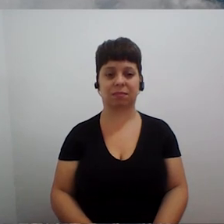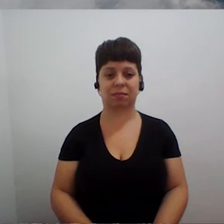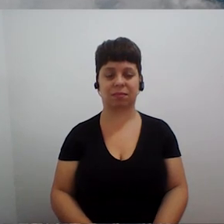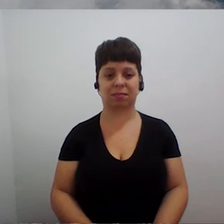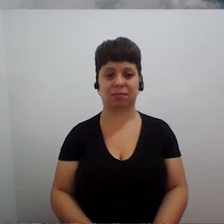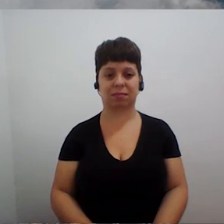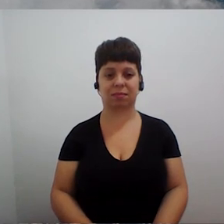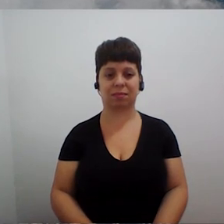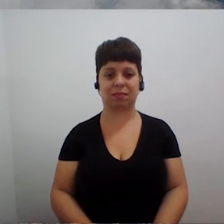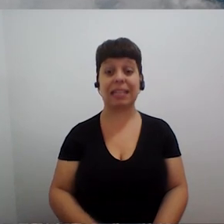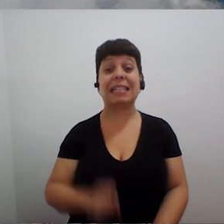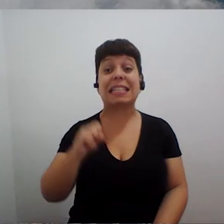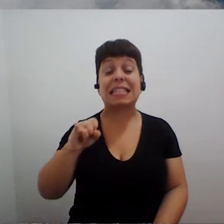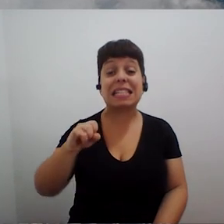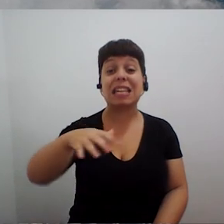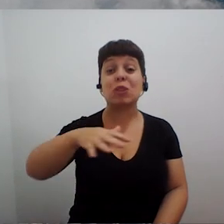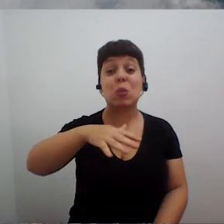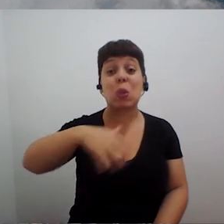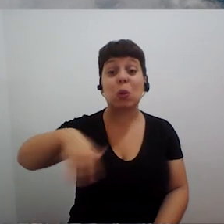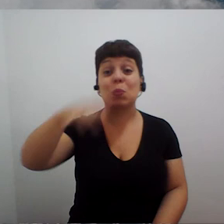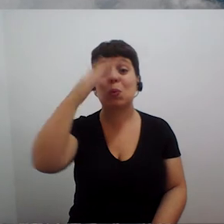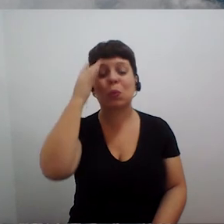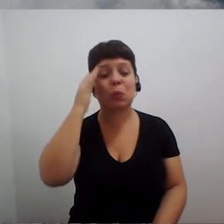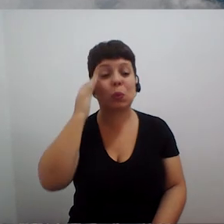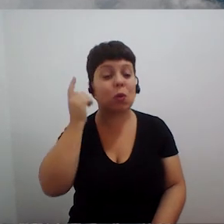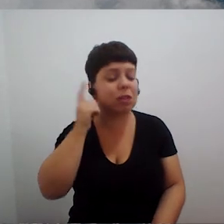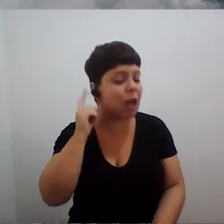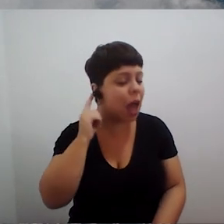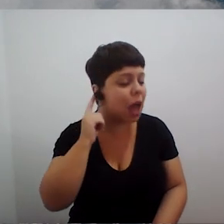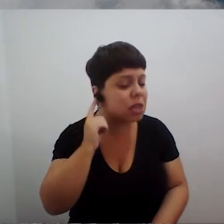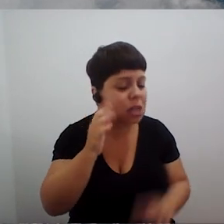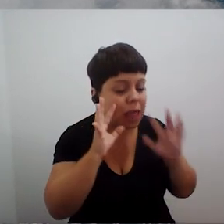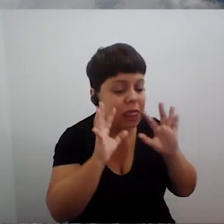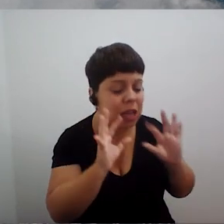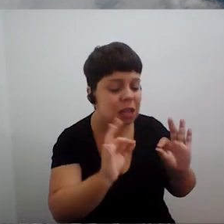se mundo pudesse ouvir o que você não tem para dizer tem muito para contar muito que aprender